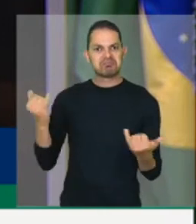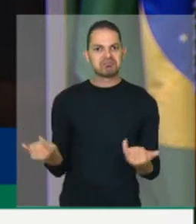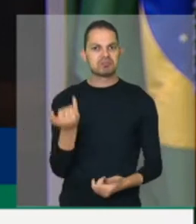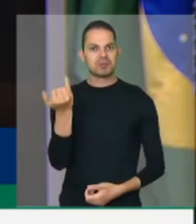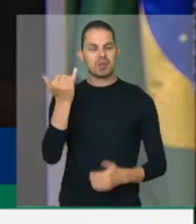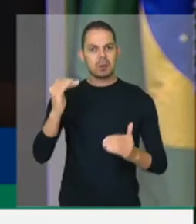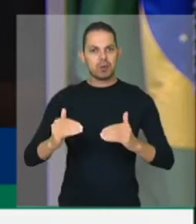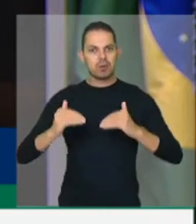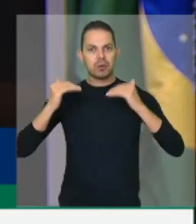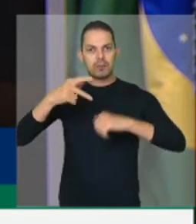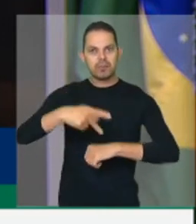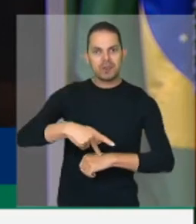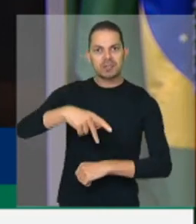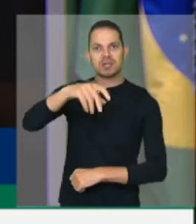UNIVERSIDADES DE PONTA, PÓS-GRADUAÇÃO, RESIDÊNCIAS